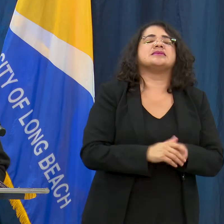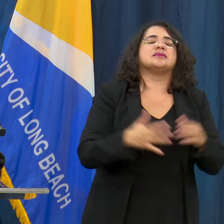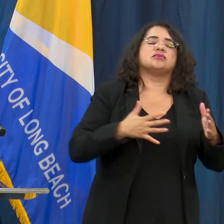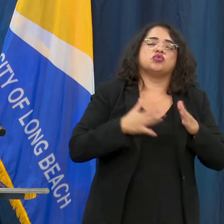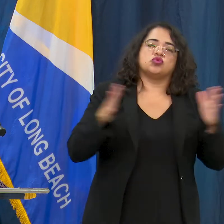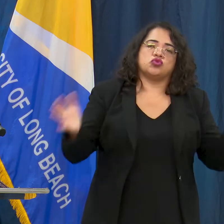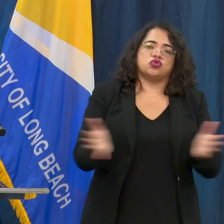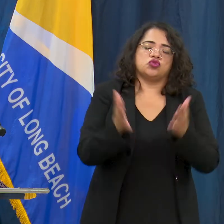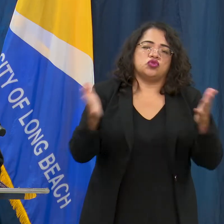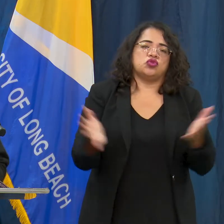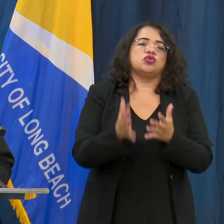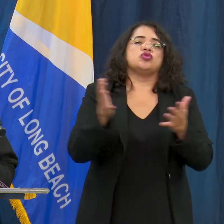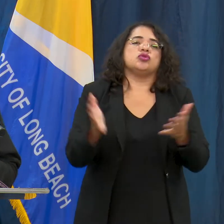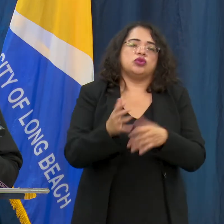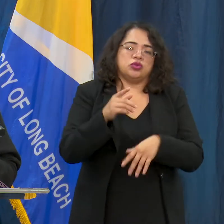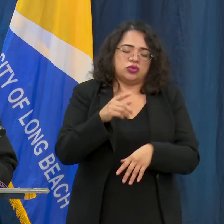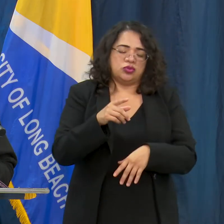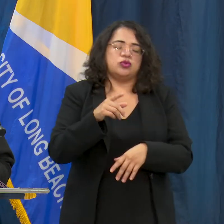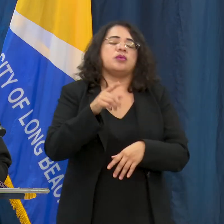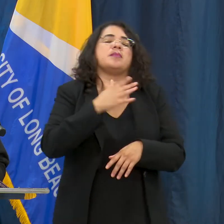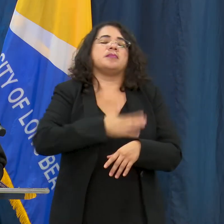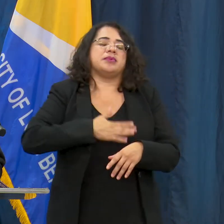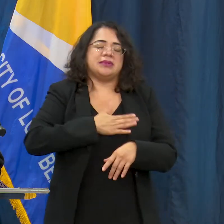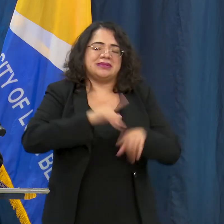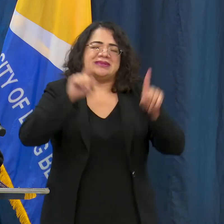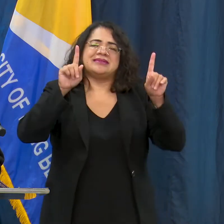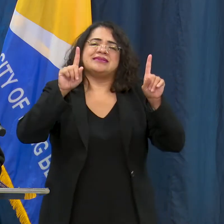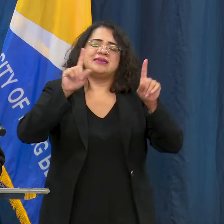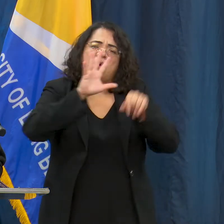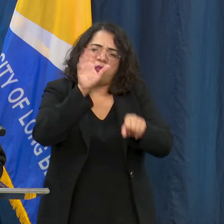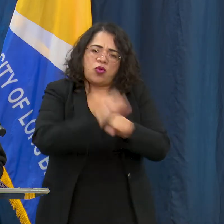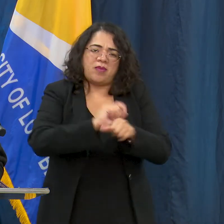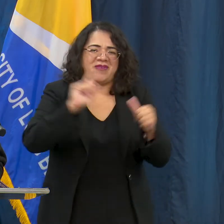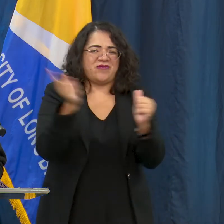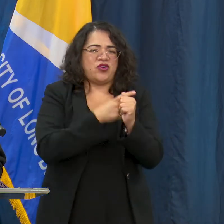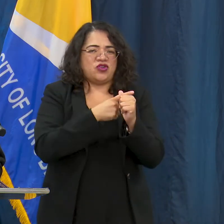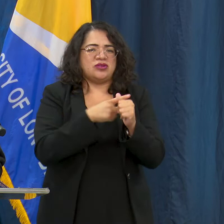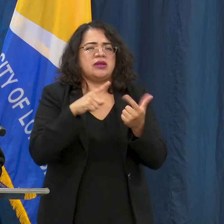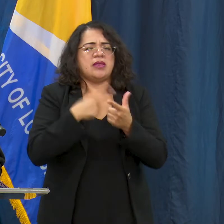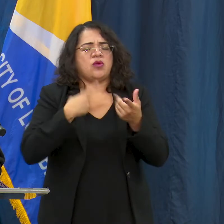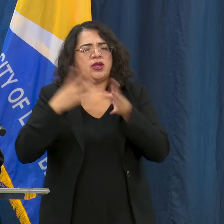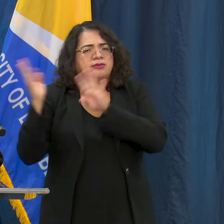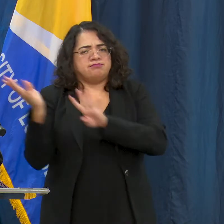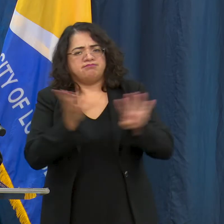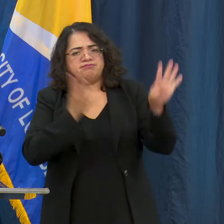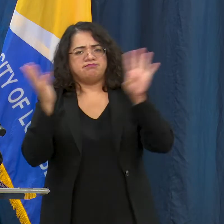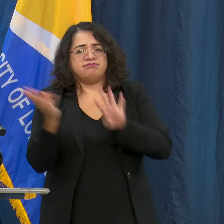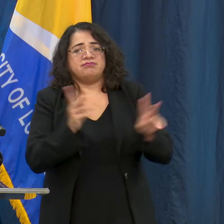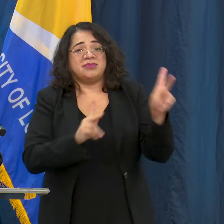vamos a tener que estamos tratando lo mejor de tomar los a todos pero es no es